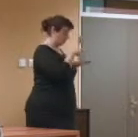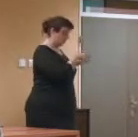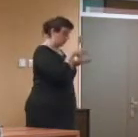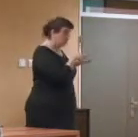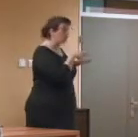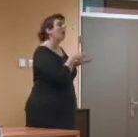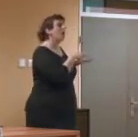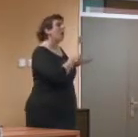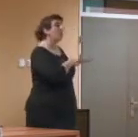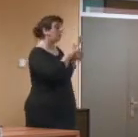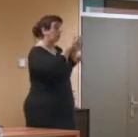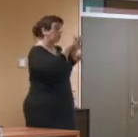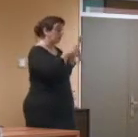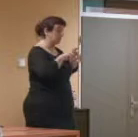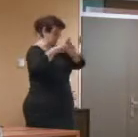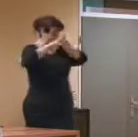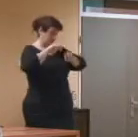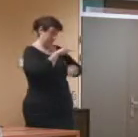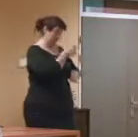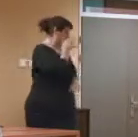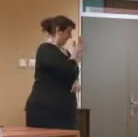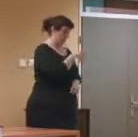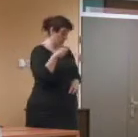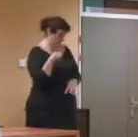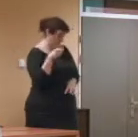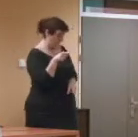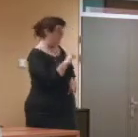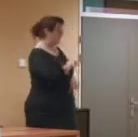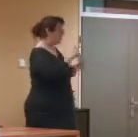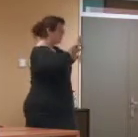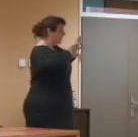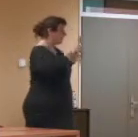comenzó a investigar, se dio cuenta de que tenía grabado, no solamente a este concejal,